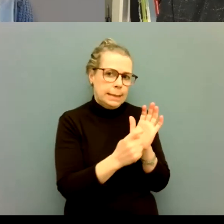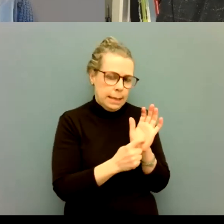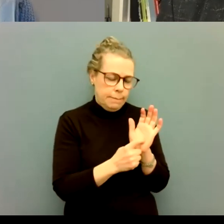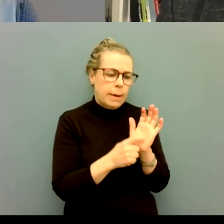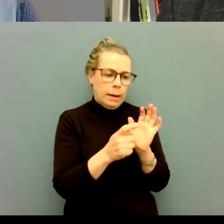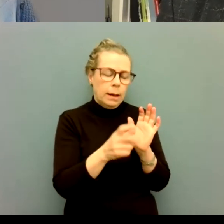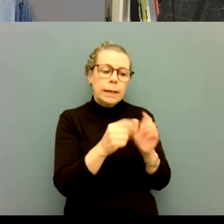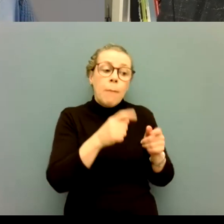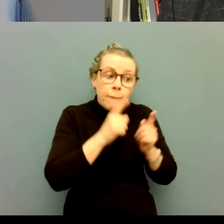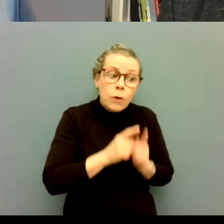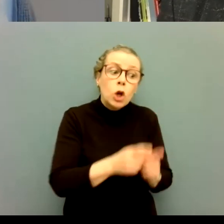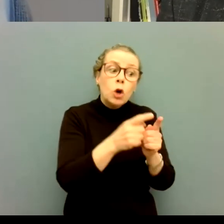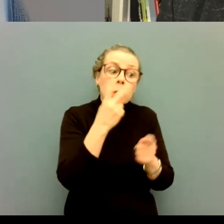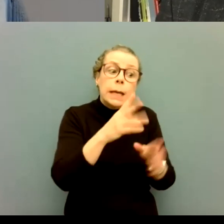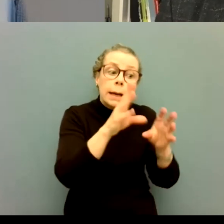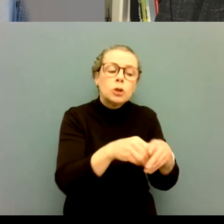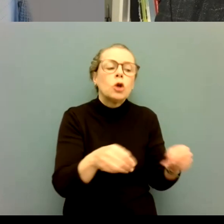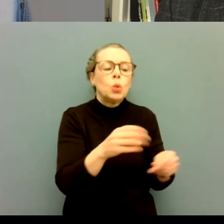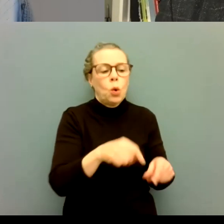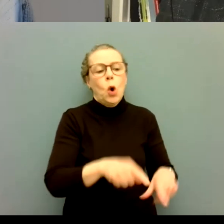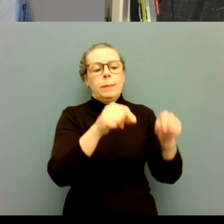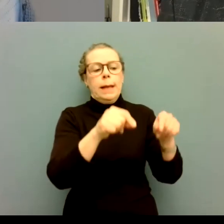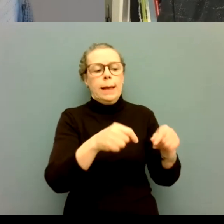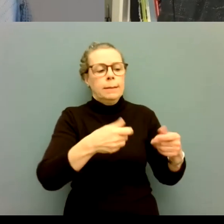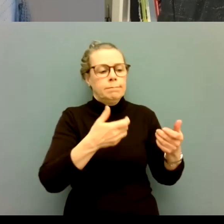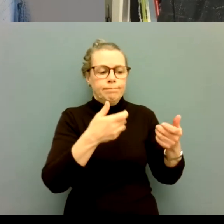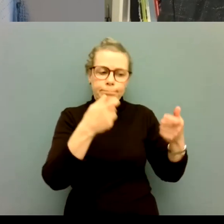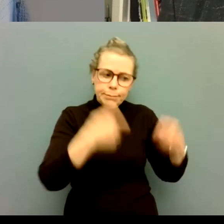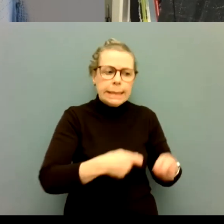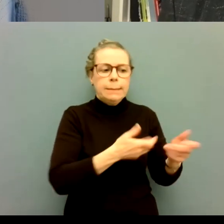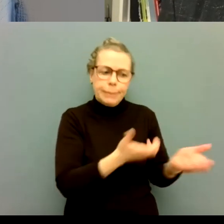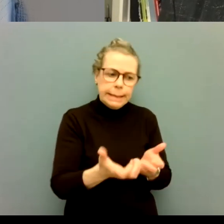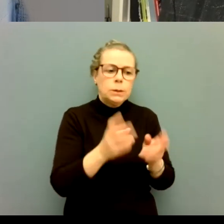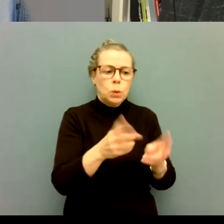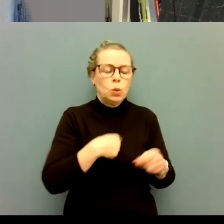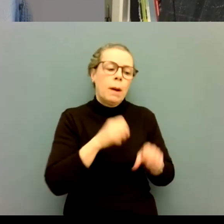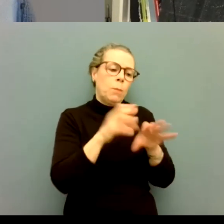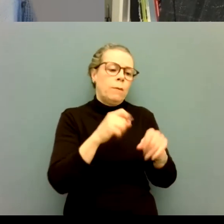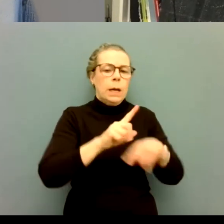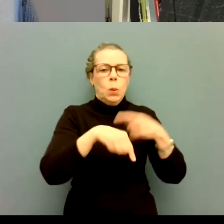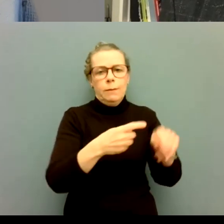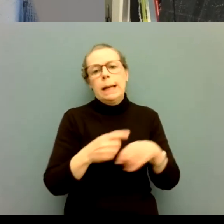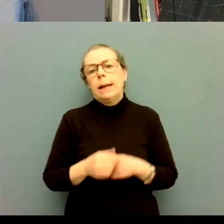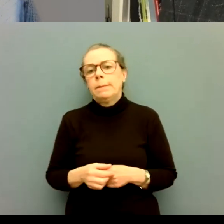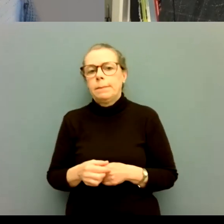Först när man följer upp och ser resultat kan man påverka utvecklingen. Bra.